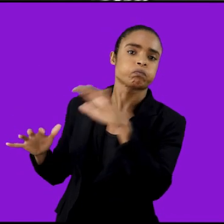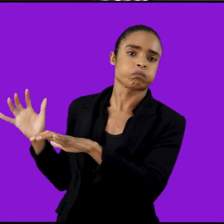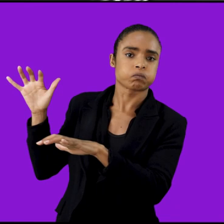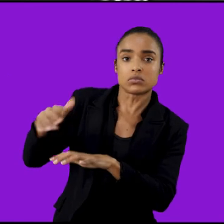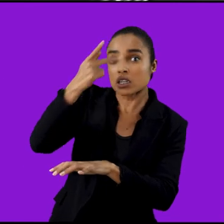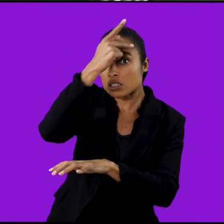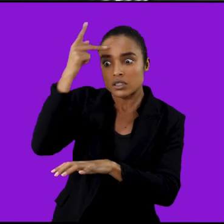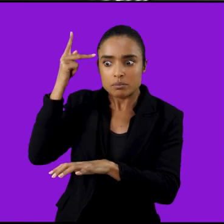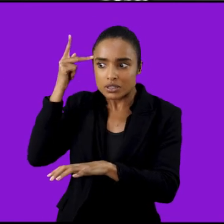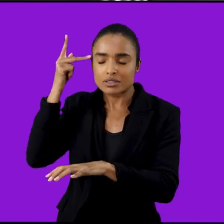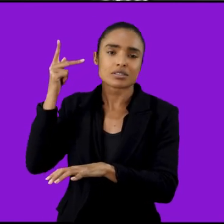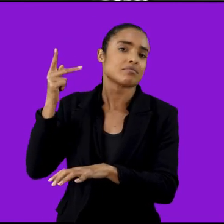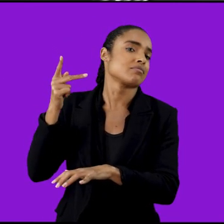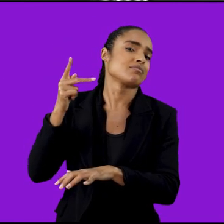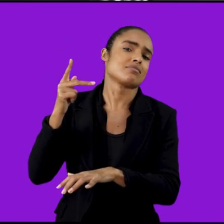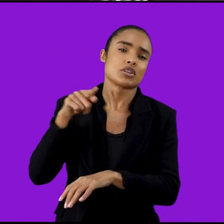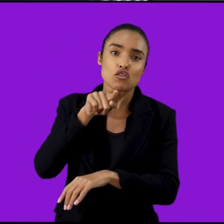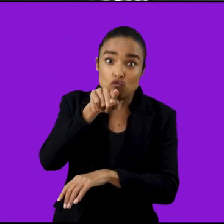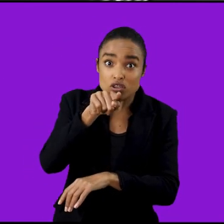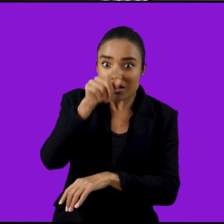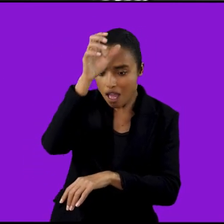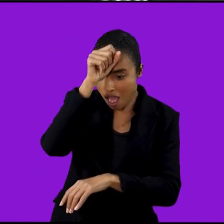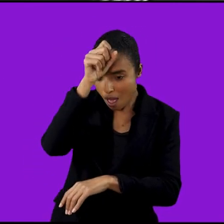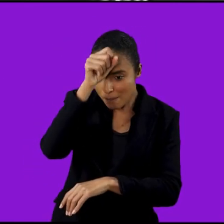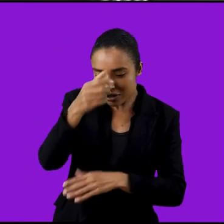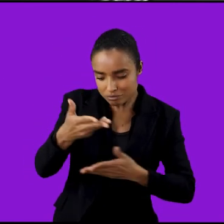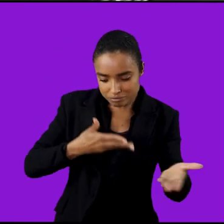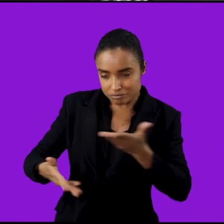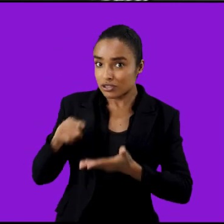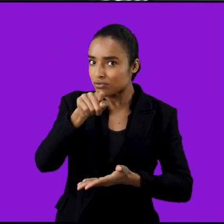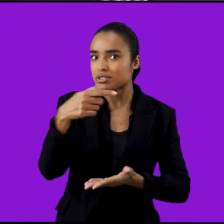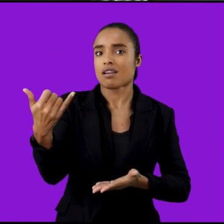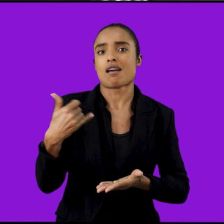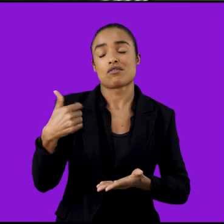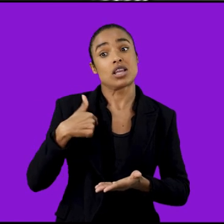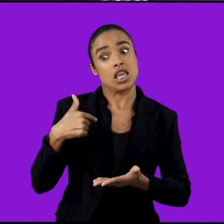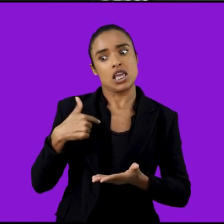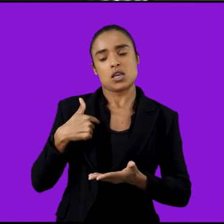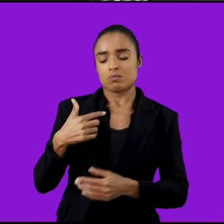Saco? Cê falou que aprendeu muito com nós. E eu, você é uma pessoa que me inspira muito,